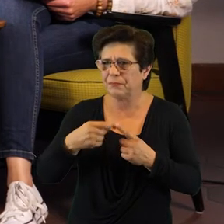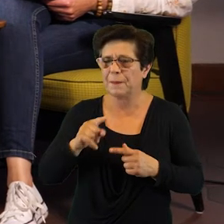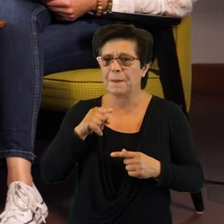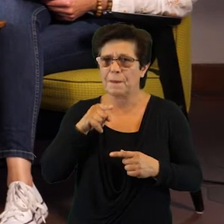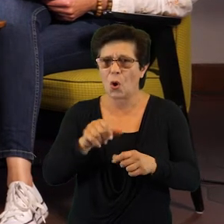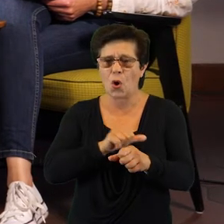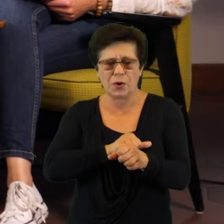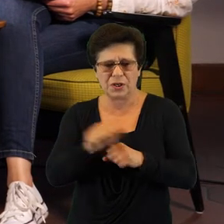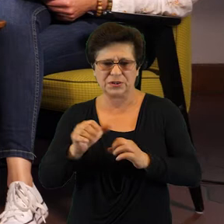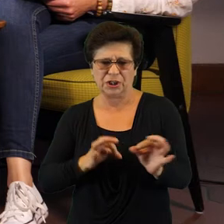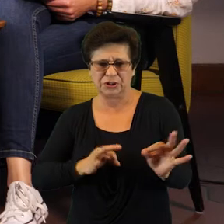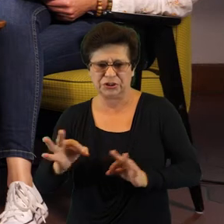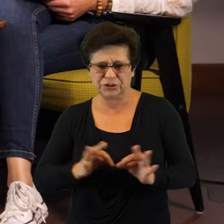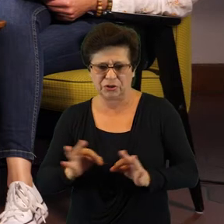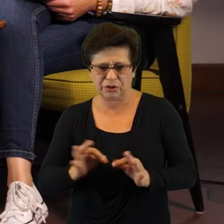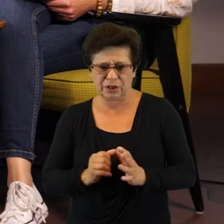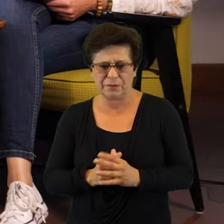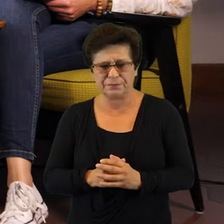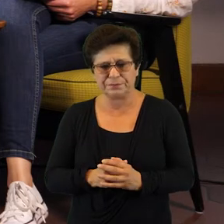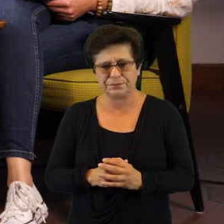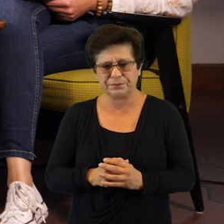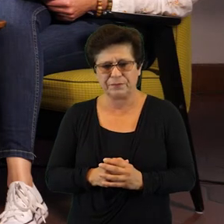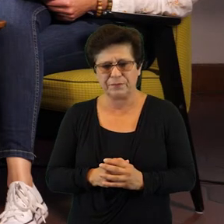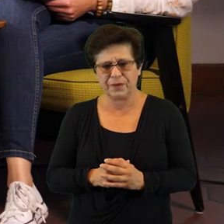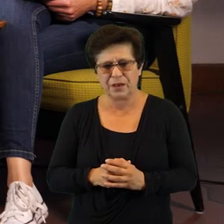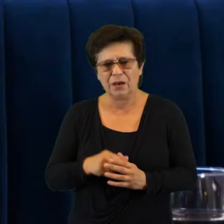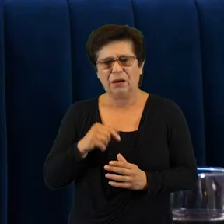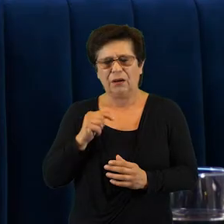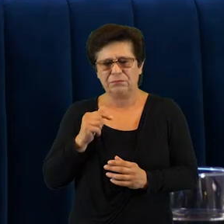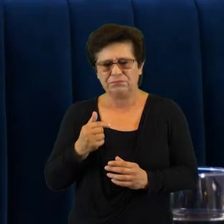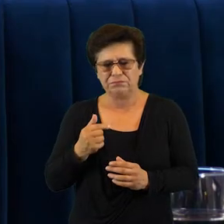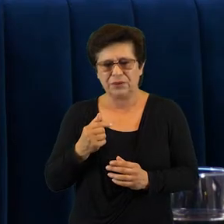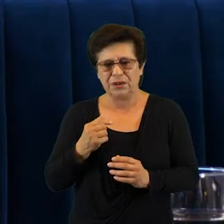Jak się te dekrety i tak dalej przełamywały. I doszli do tego, że dzisiaj we Francji